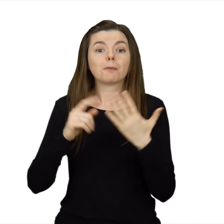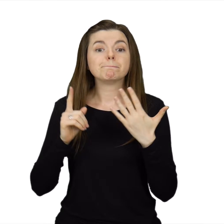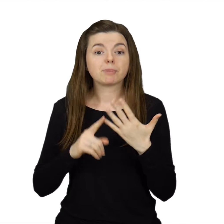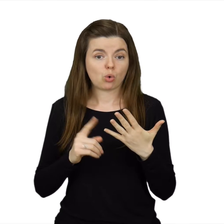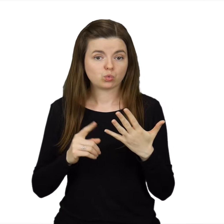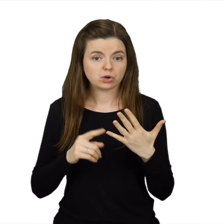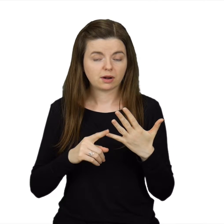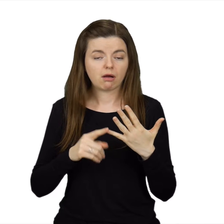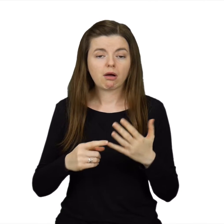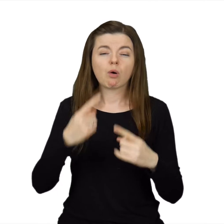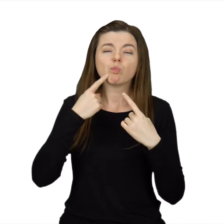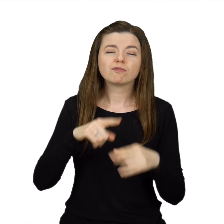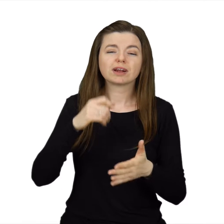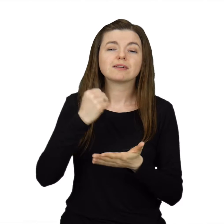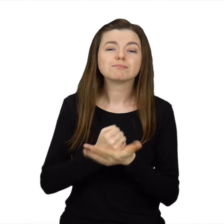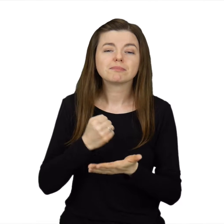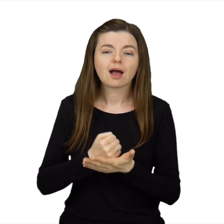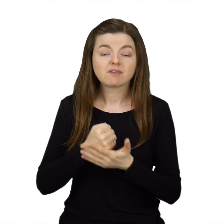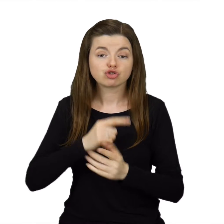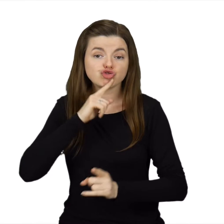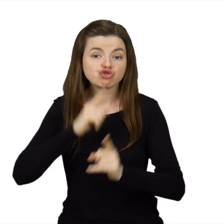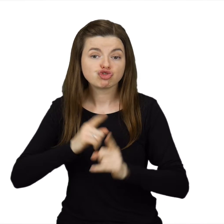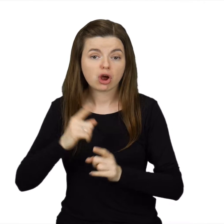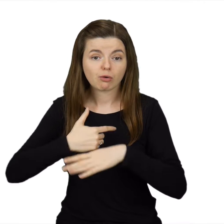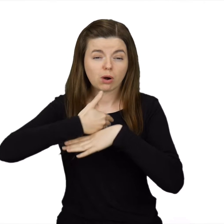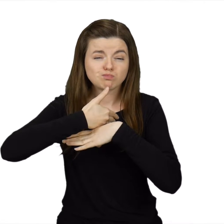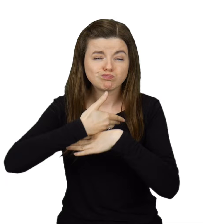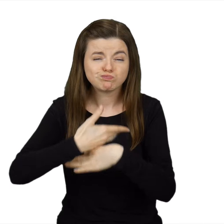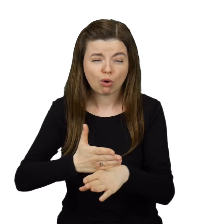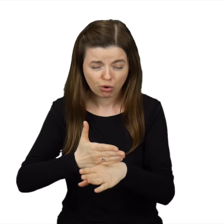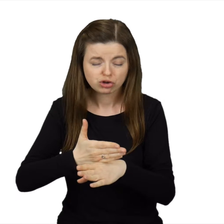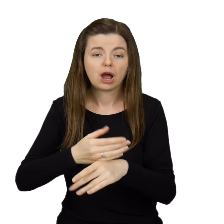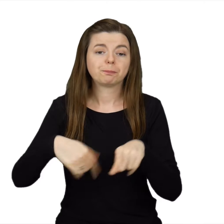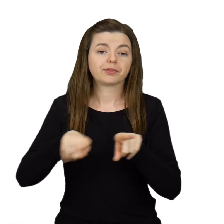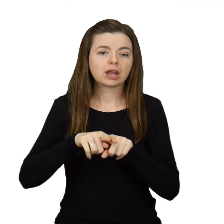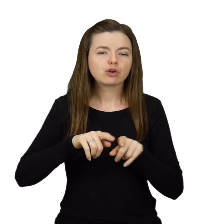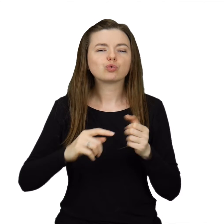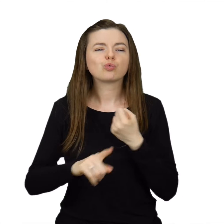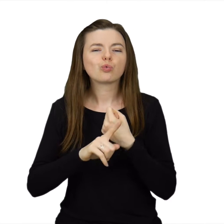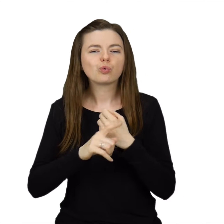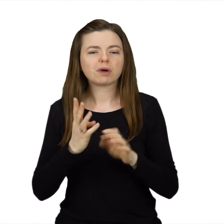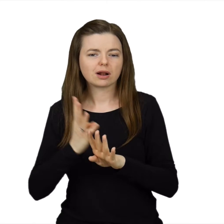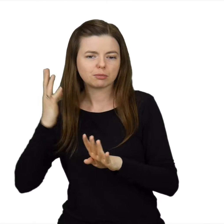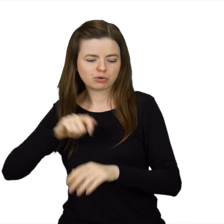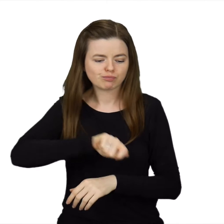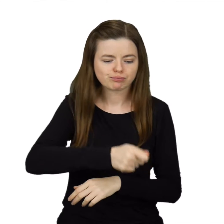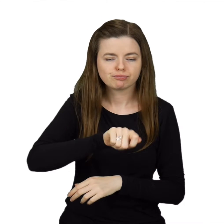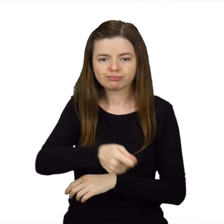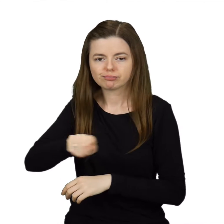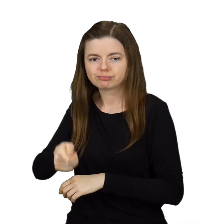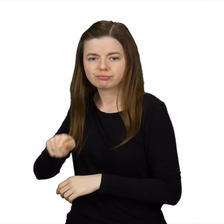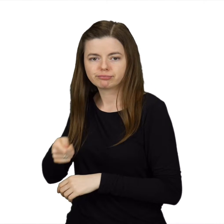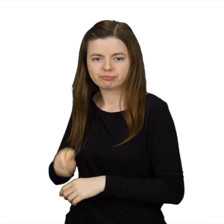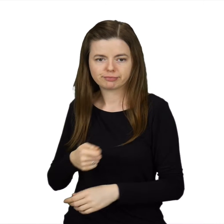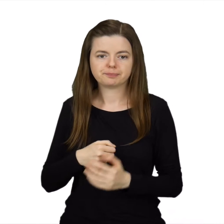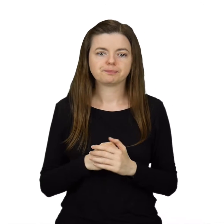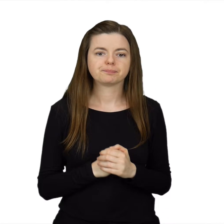prowadzenie spraw związanych z podziałami działek, numeracją porządkową,